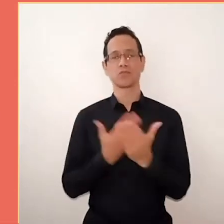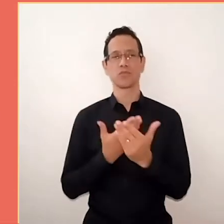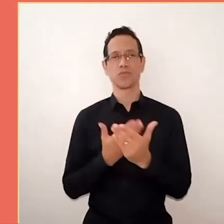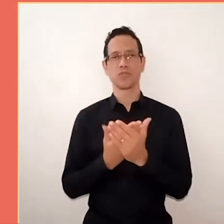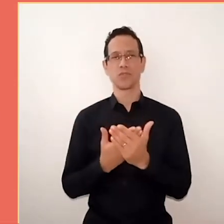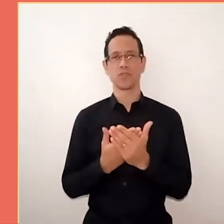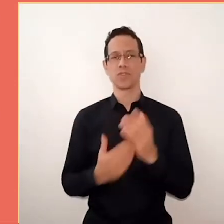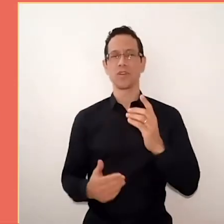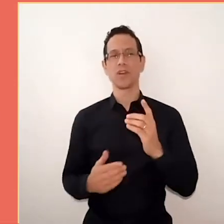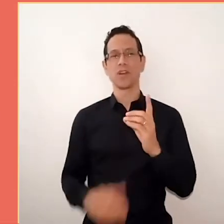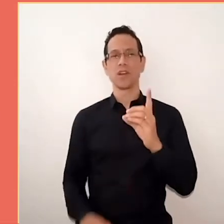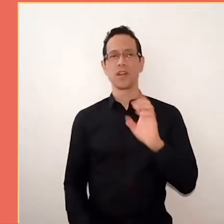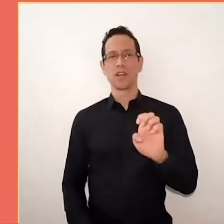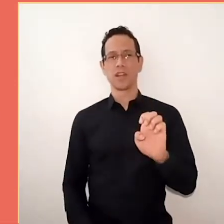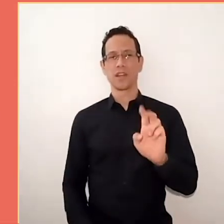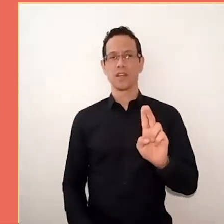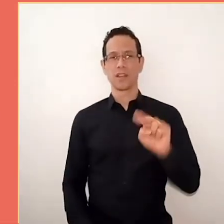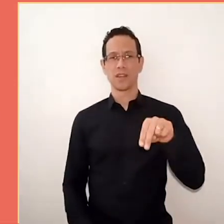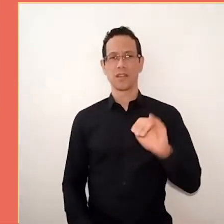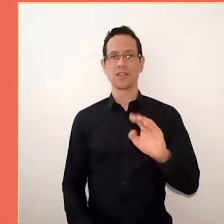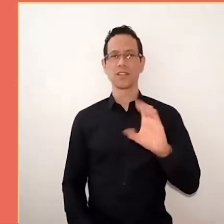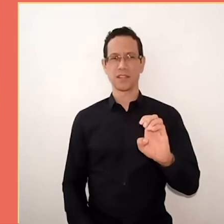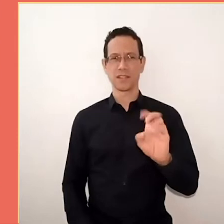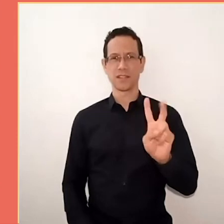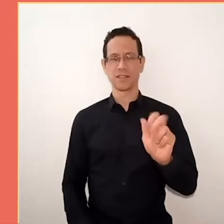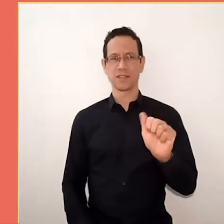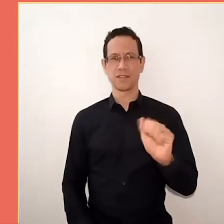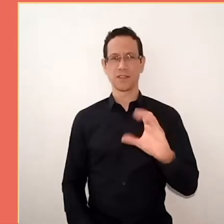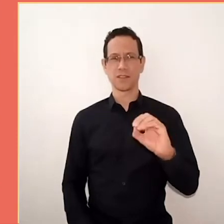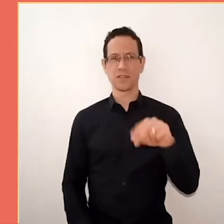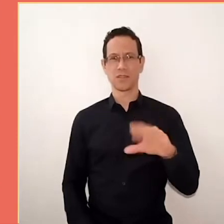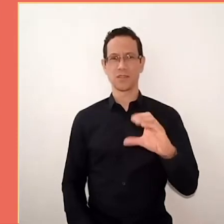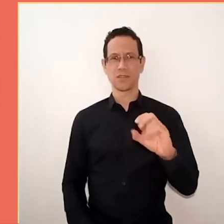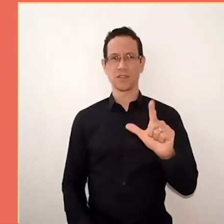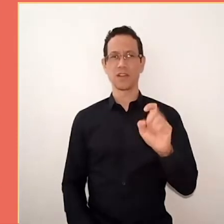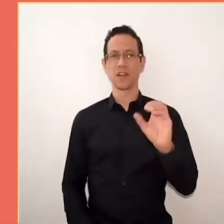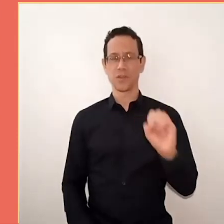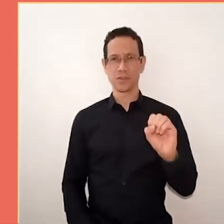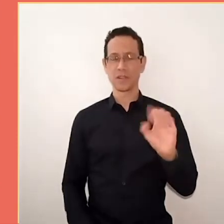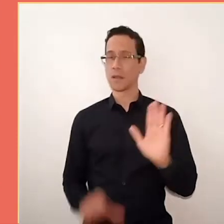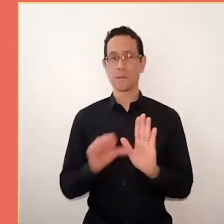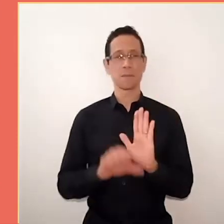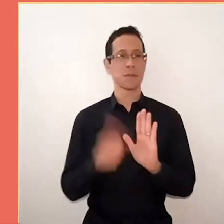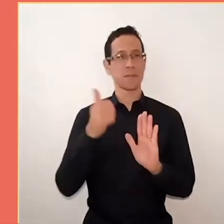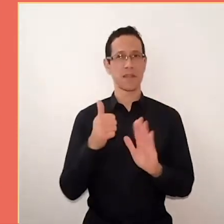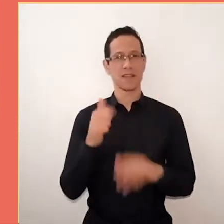Dona Eunice Vasconcelos, que foi a 1° professora dele e que, por coincidência, também foi a minha professora -